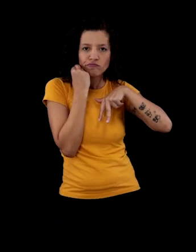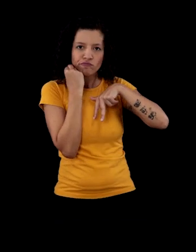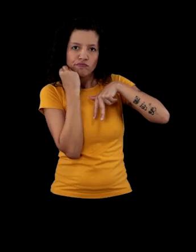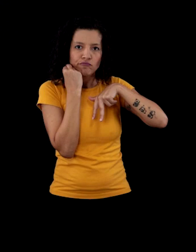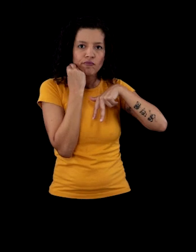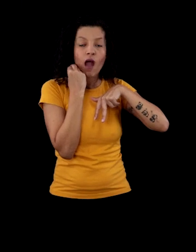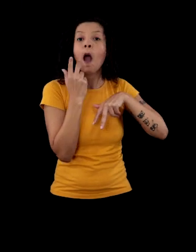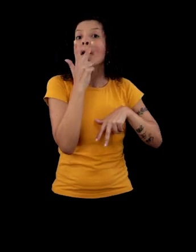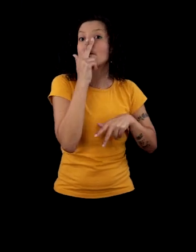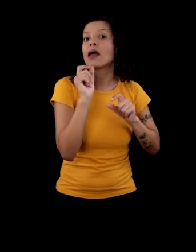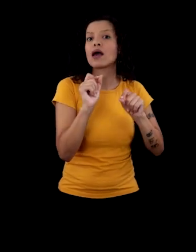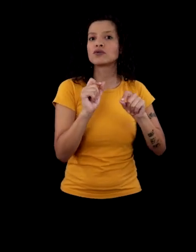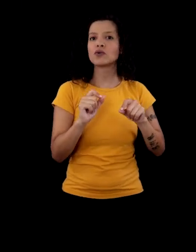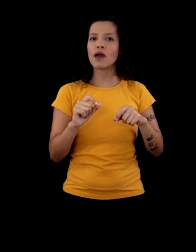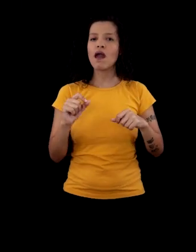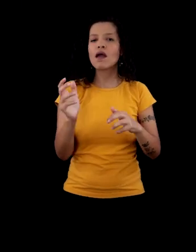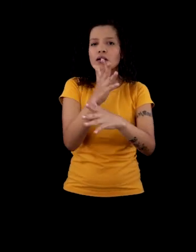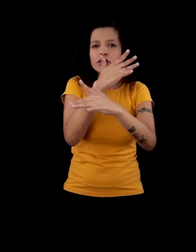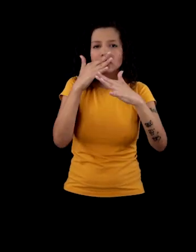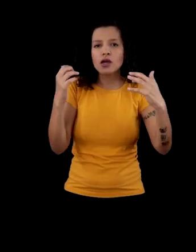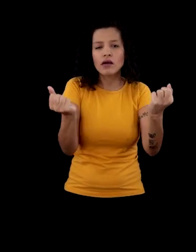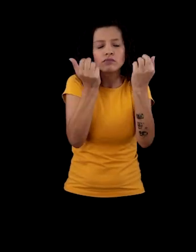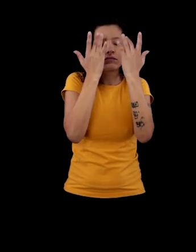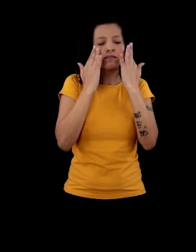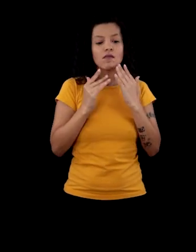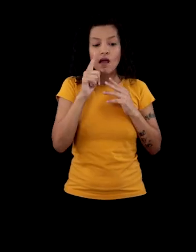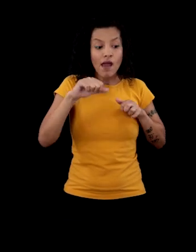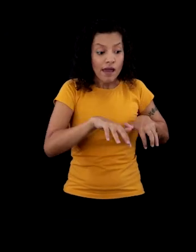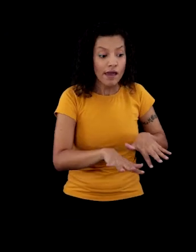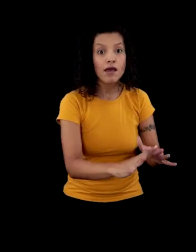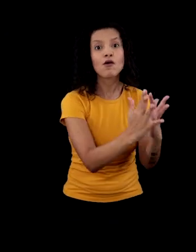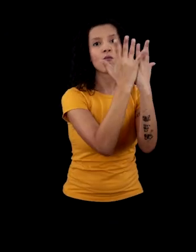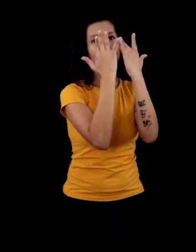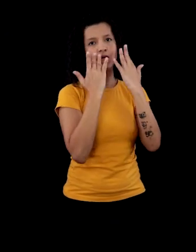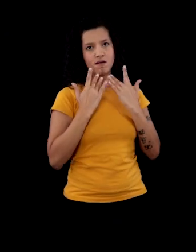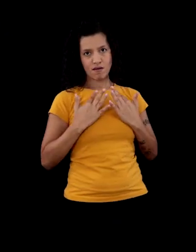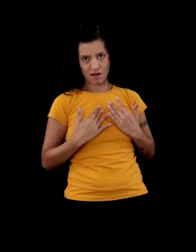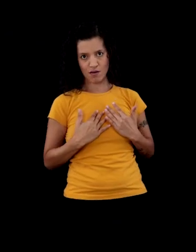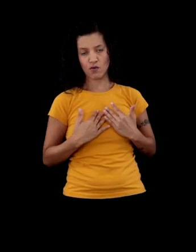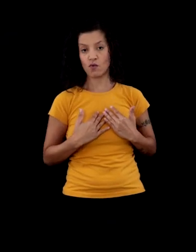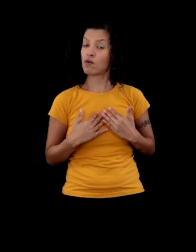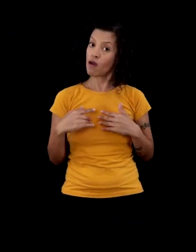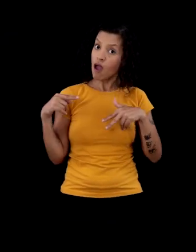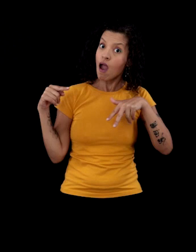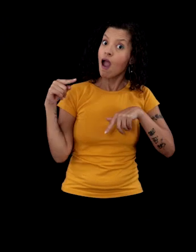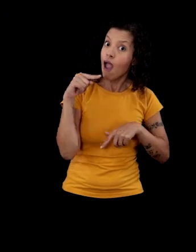como se você tomasse um banho de cheiro, um banho de rio, um banho de igarapé.